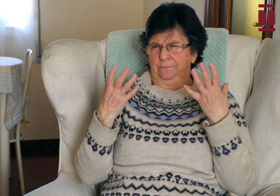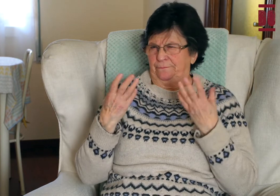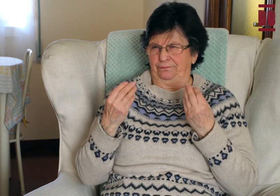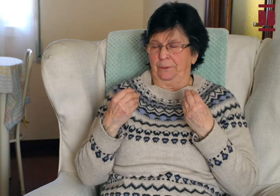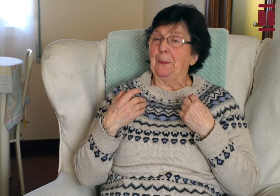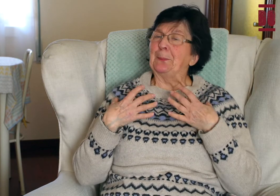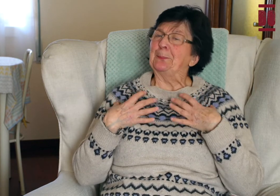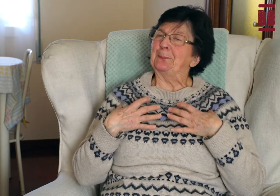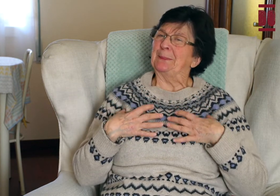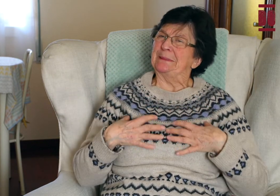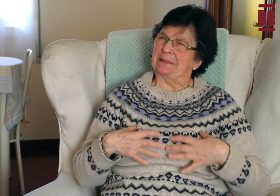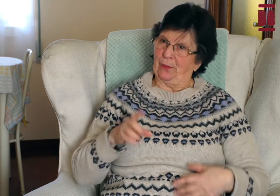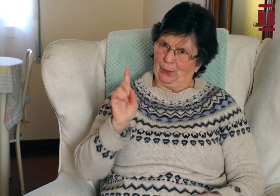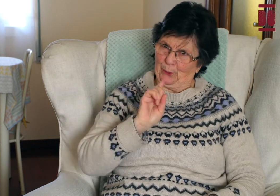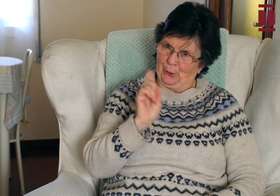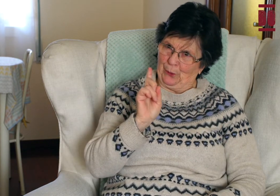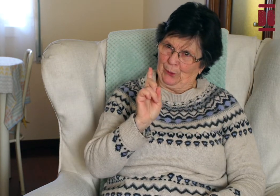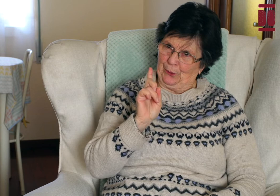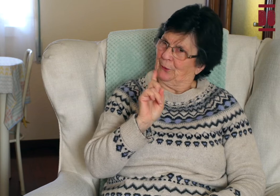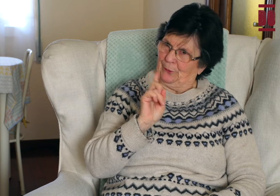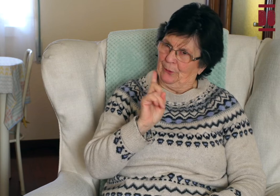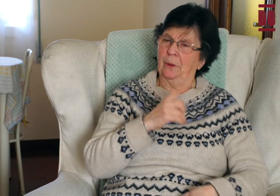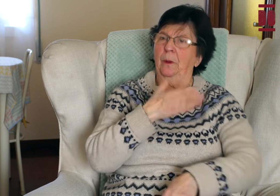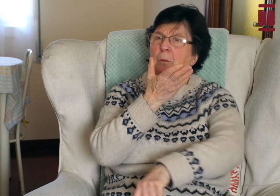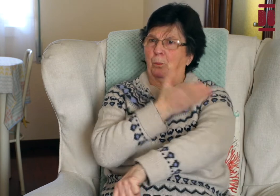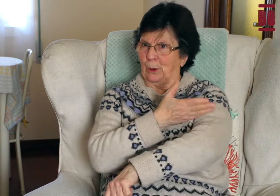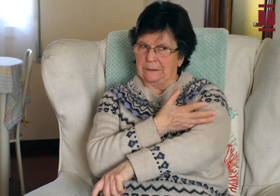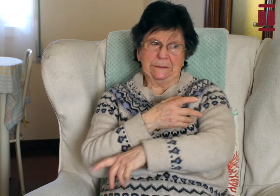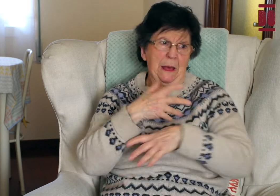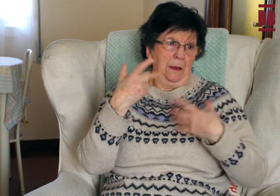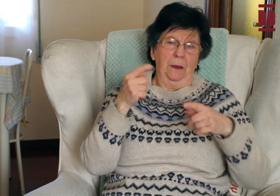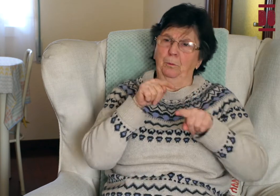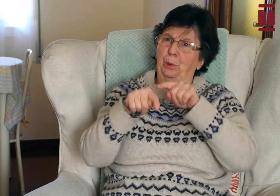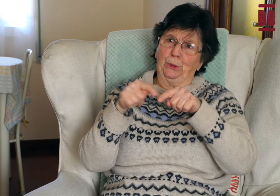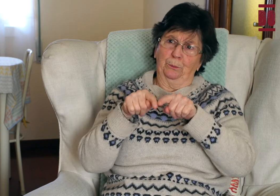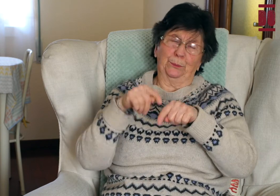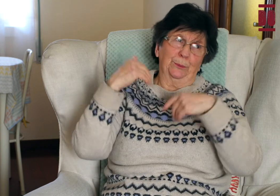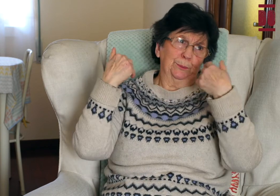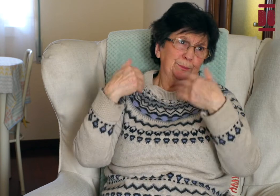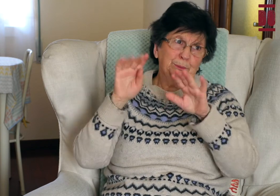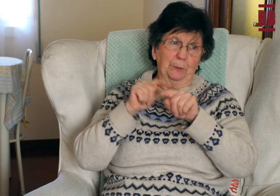Vestidos no he hecho. También hice camisetas. Además, he hecho punto, he bordado